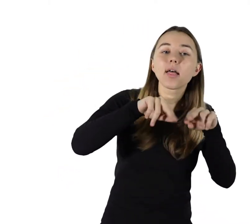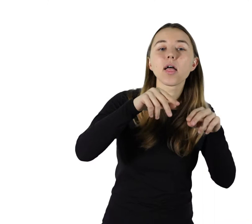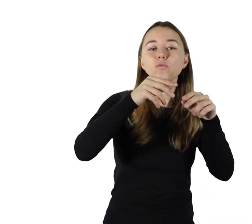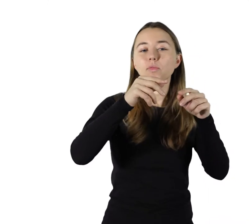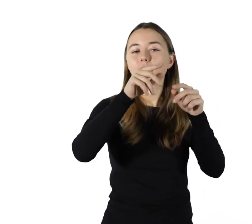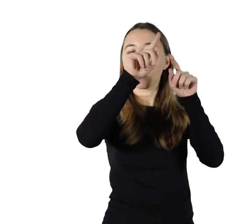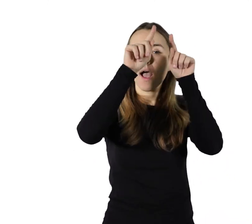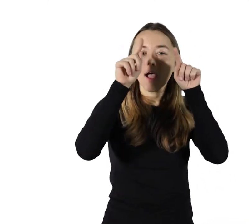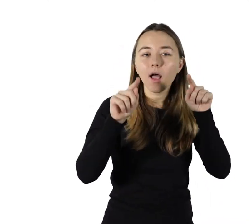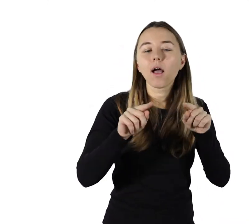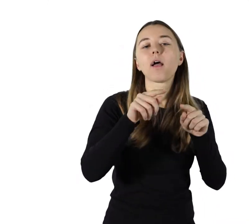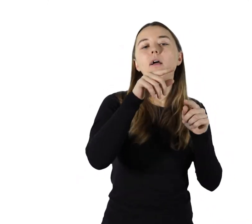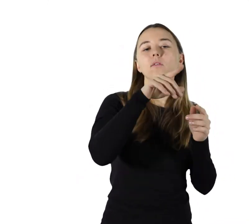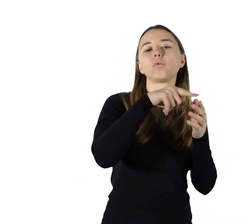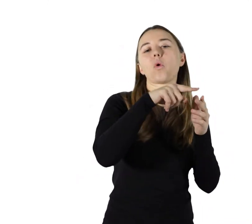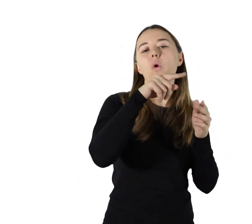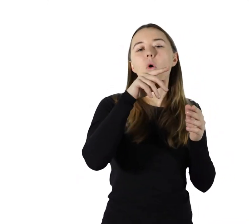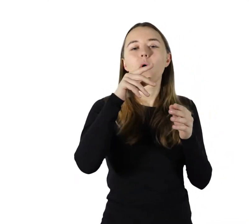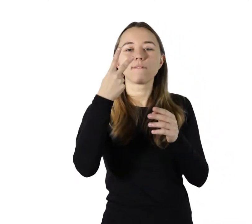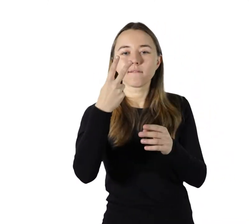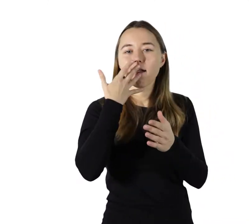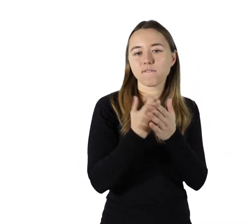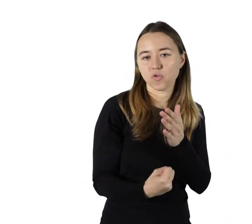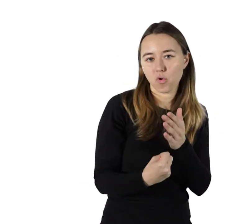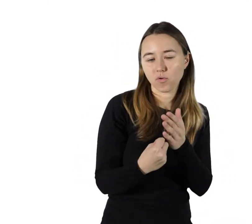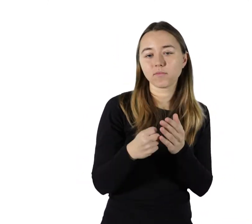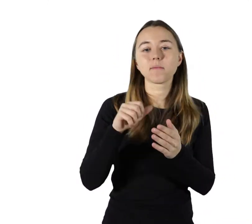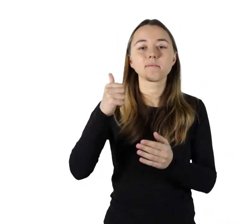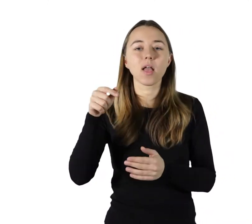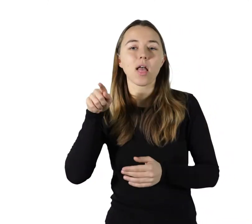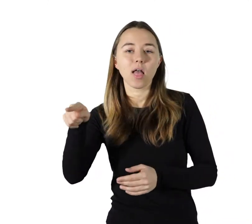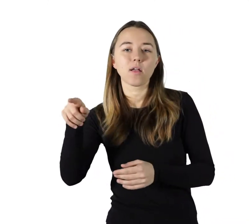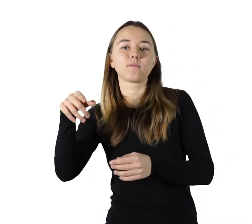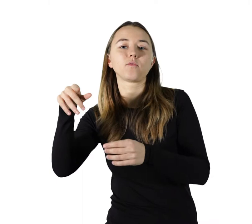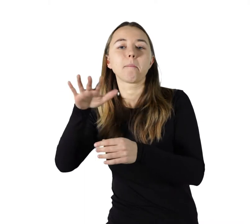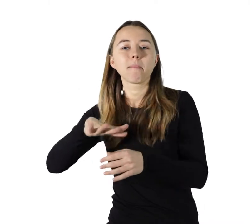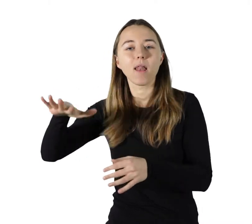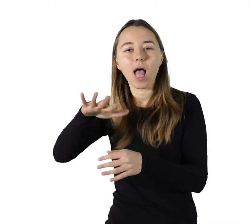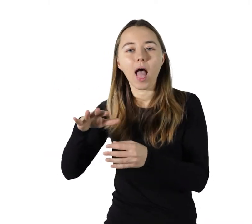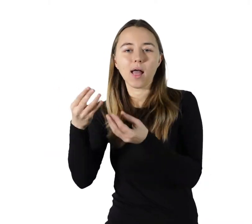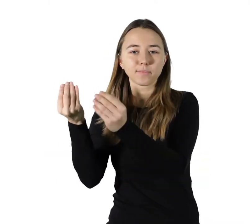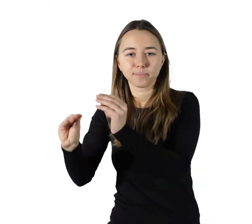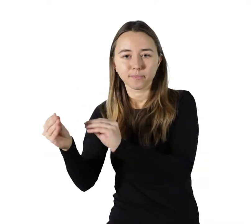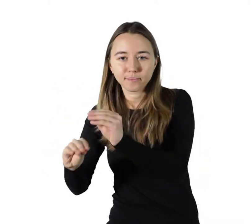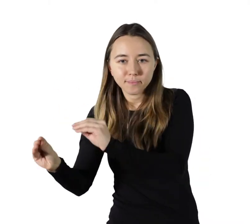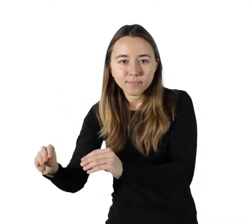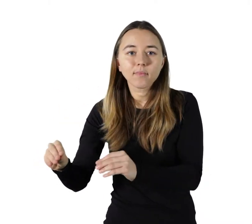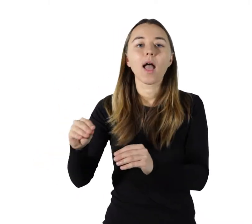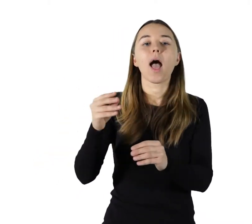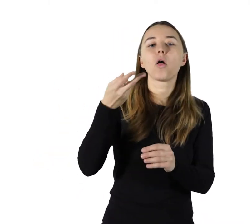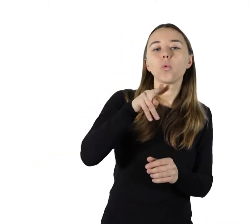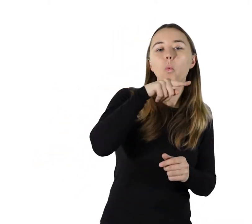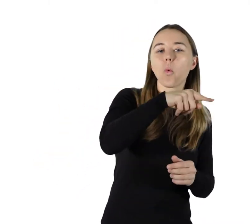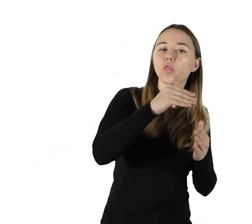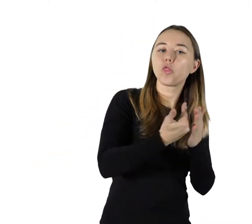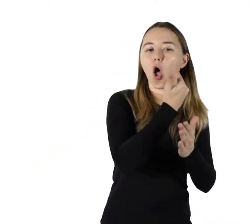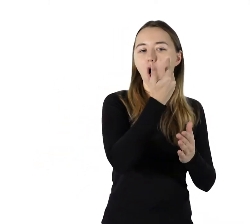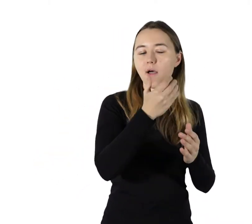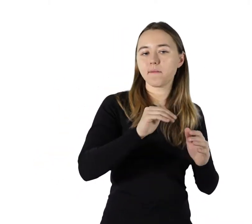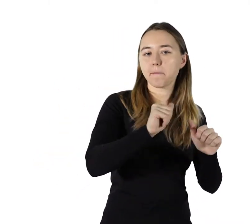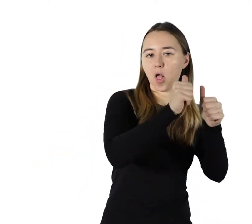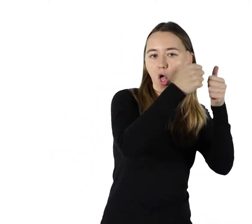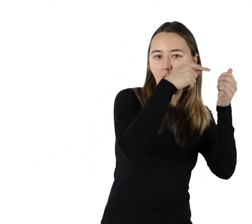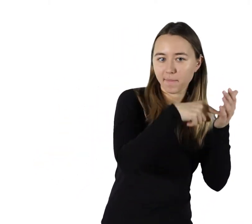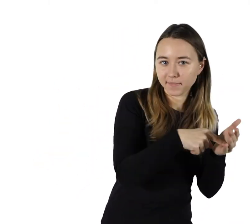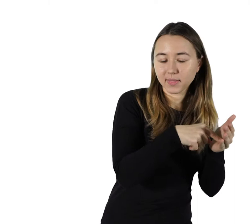a pozostałe kawałki zostały wkomponowane w teren placu i odbudowany pomnik.